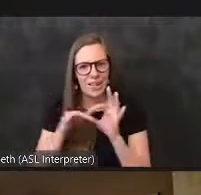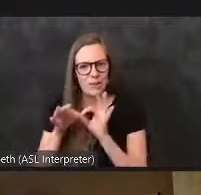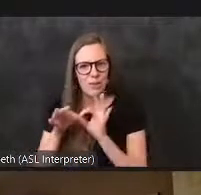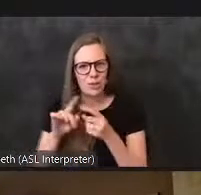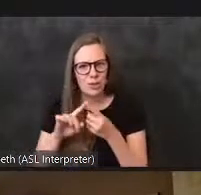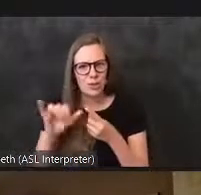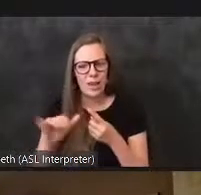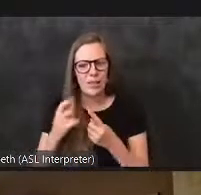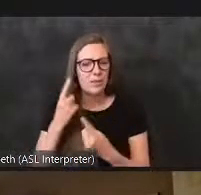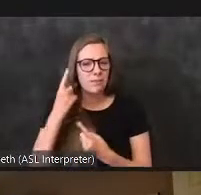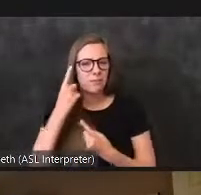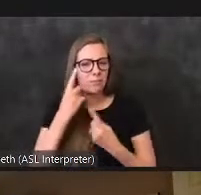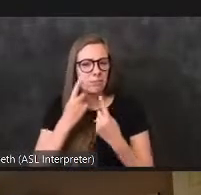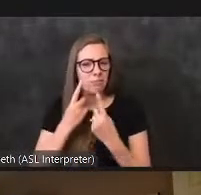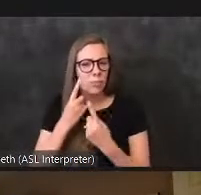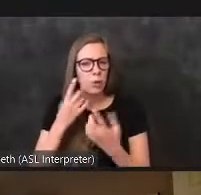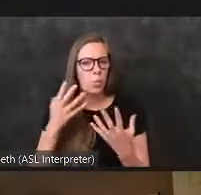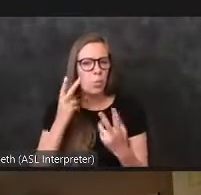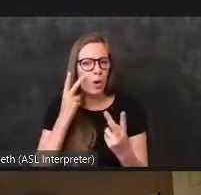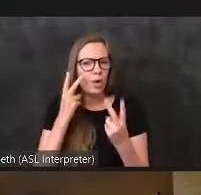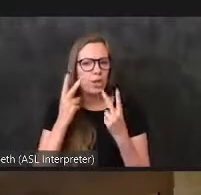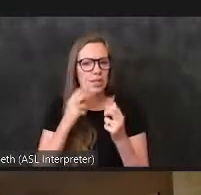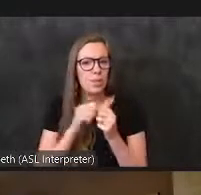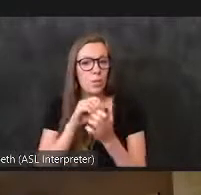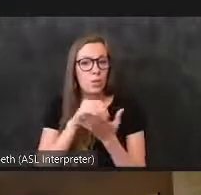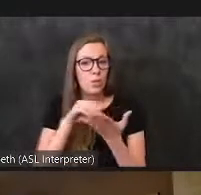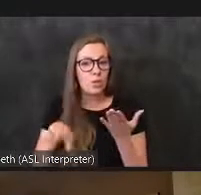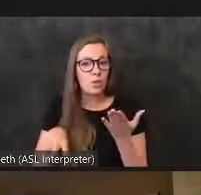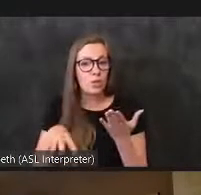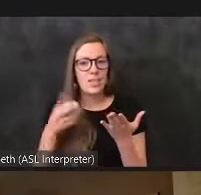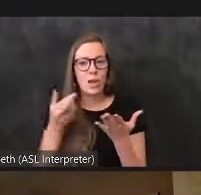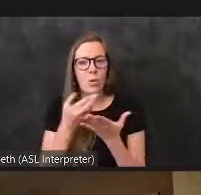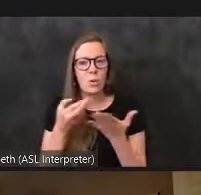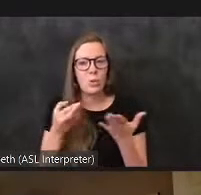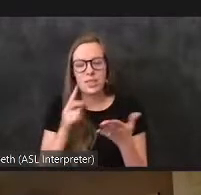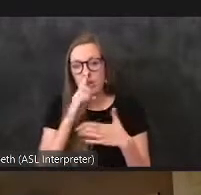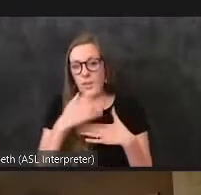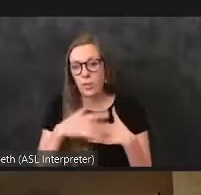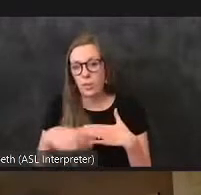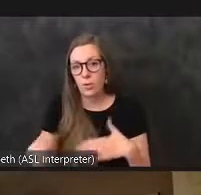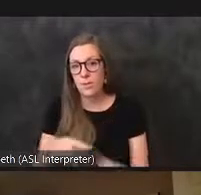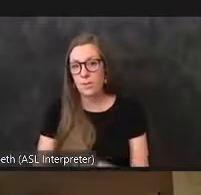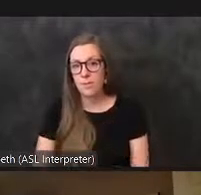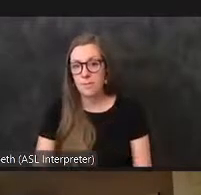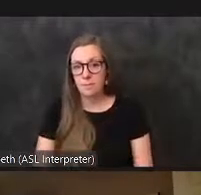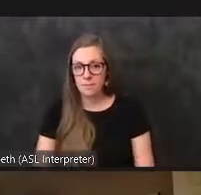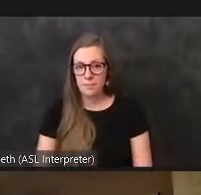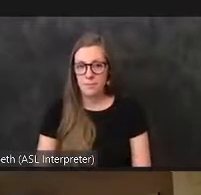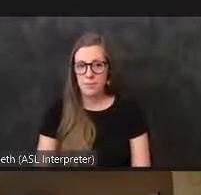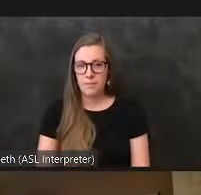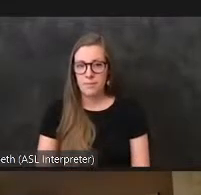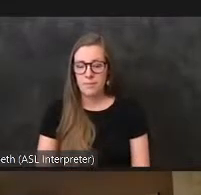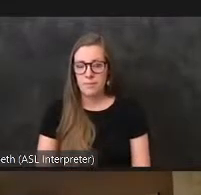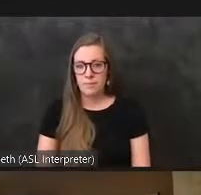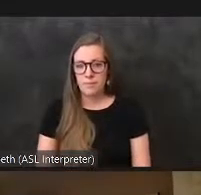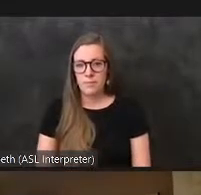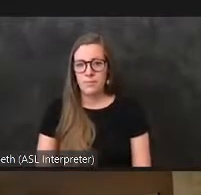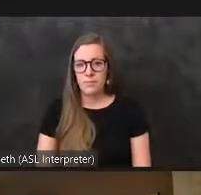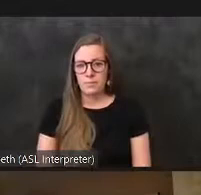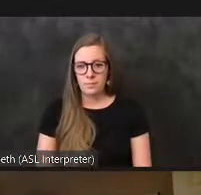De igual manera, me pregunto qué es lo que estás viendo en la población estudiantil y qué recursos estarían disponibles para ellos?